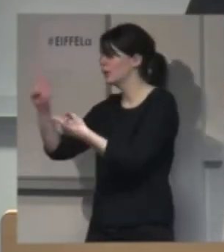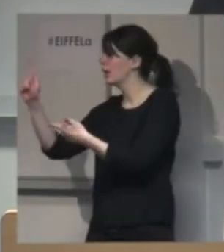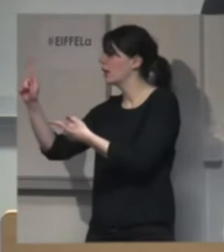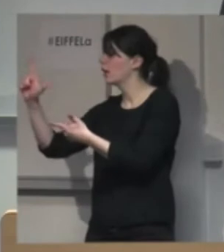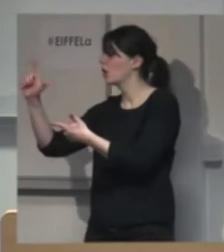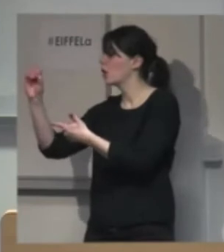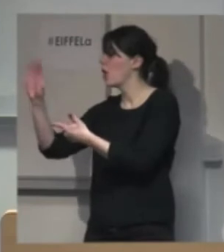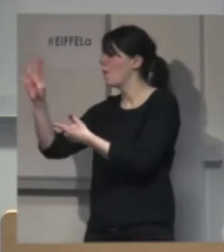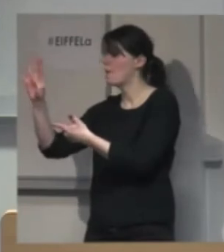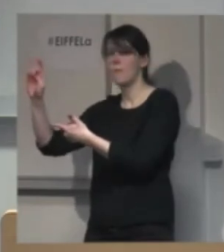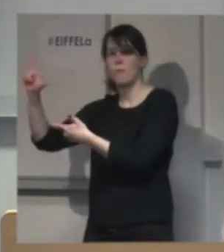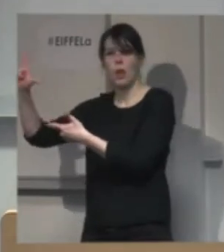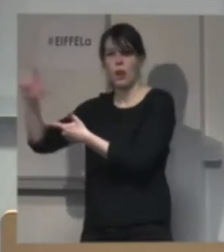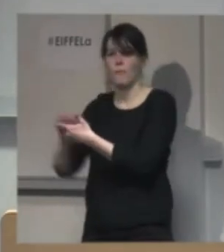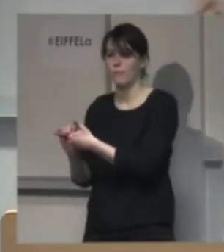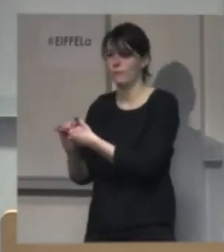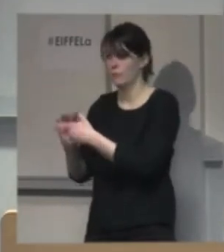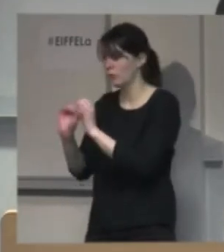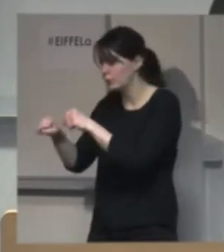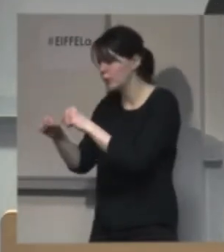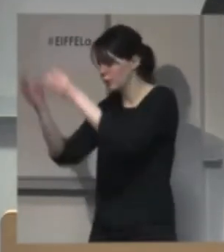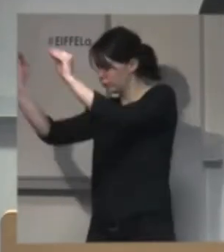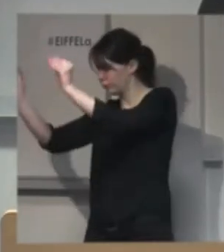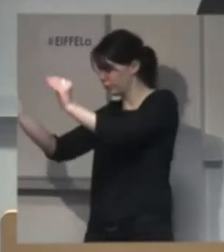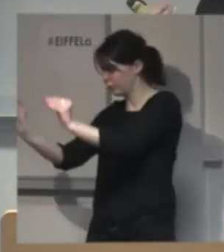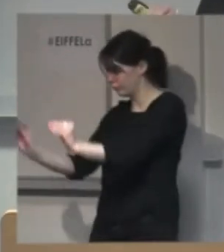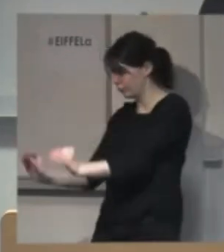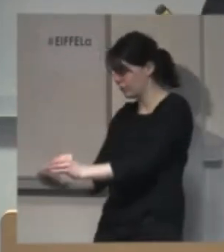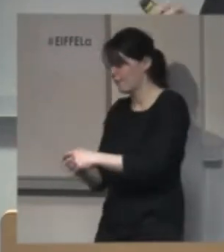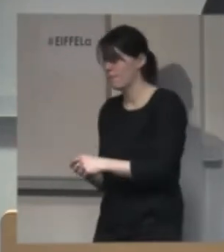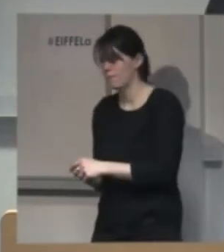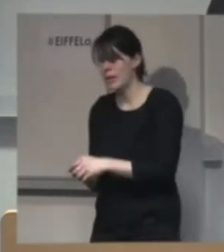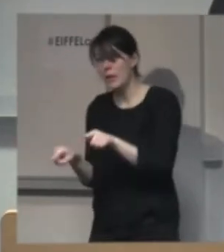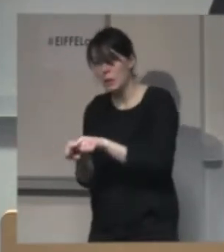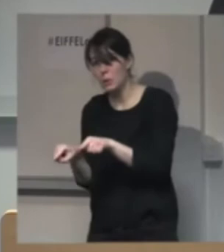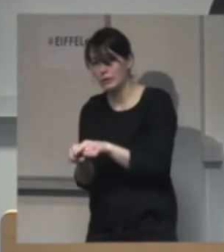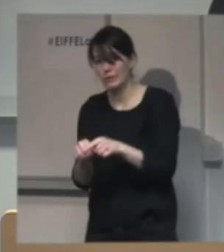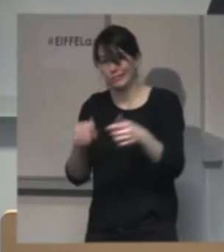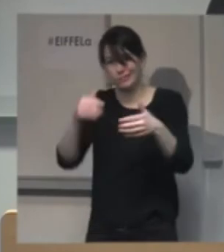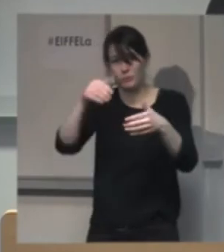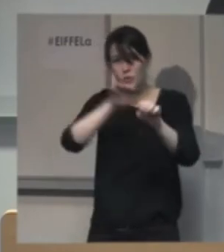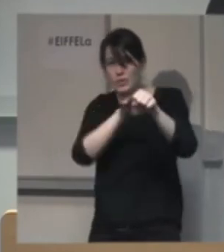On peut faire des choses en tout cas. Et puis il y a une partie qui est le moteur qui génère la plate-forme FUN.